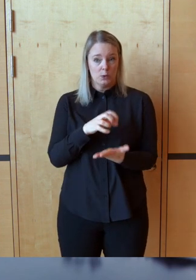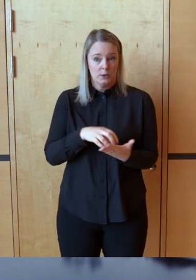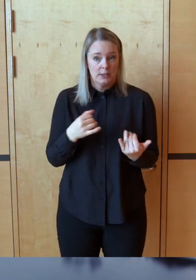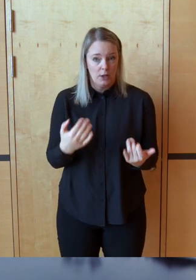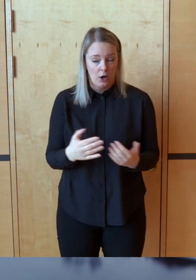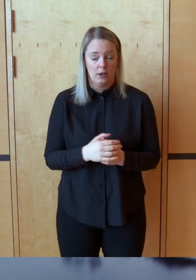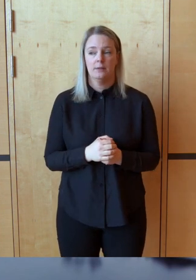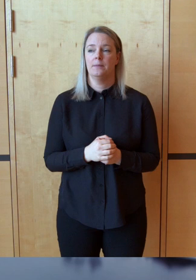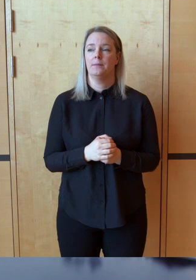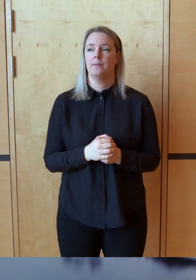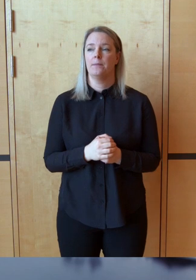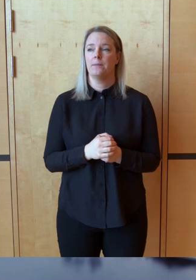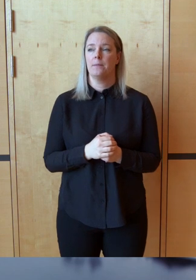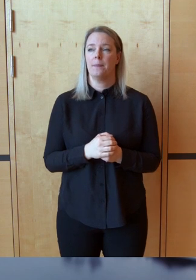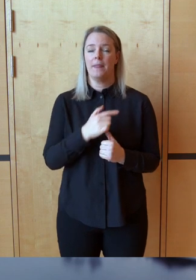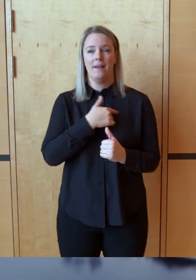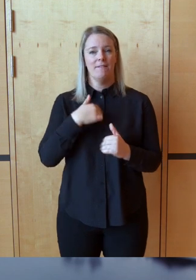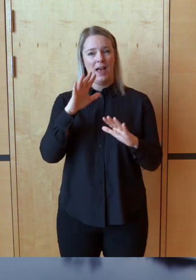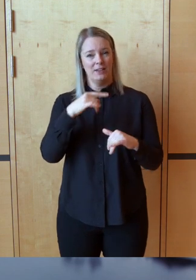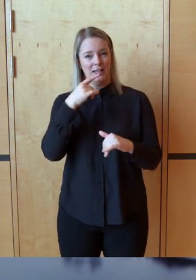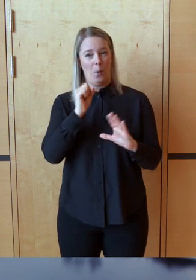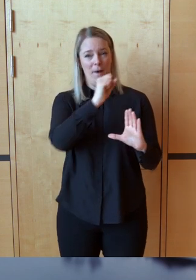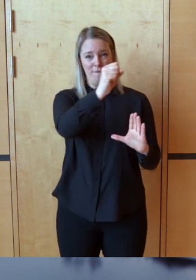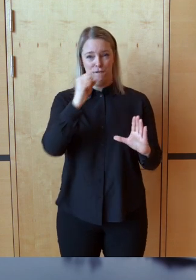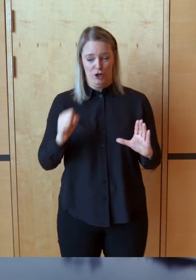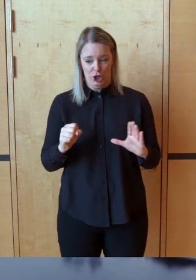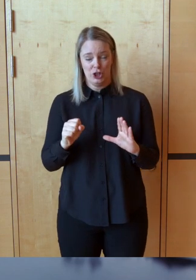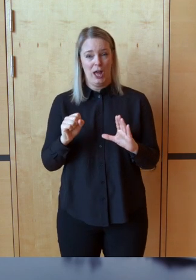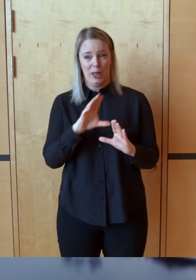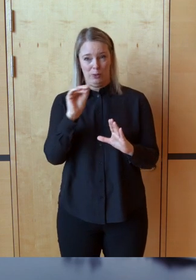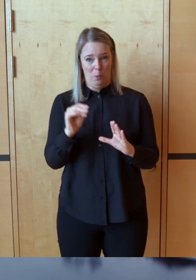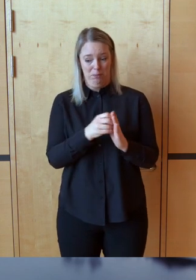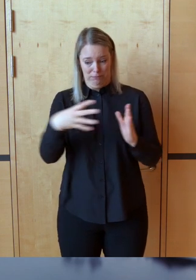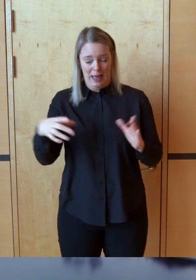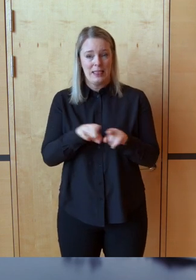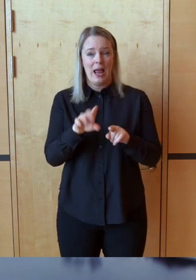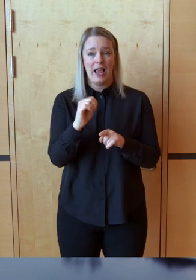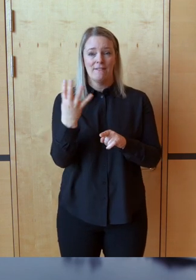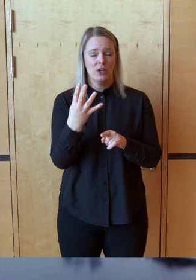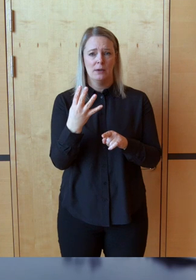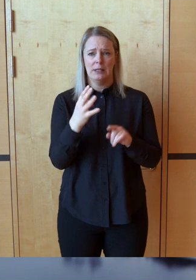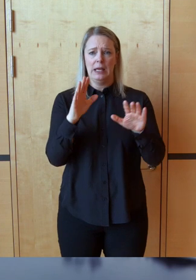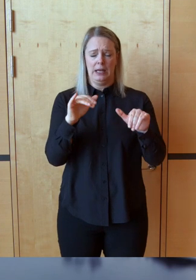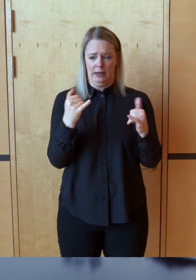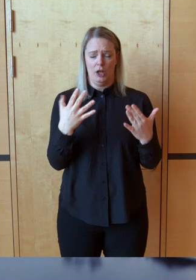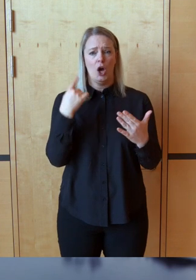Jag vill påstå att Ja men då kommer vi nära E4 det är redan nära E4 så det kommer inte att flyttas Den är idag